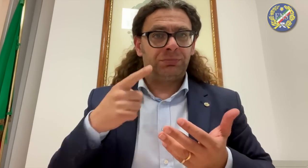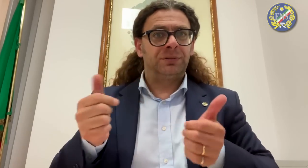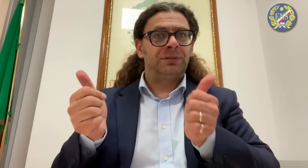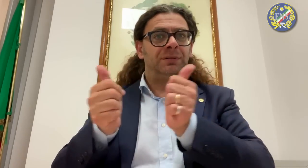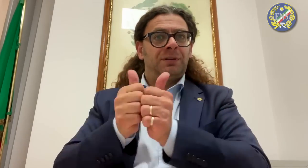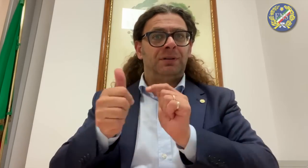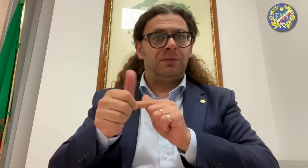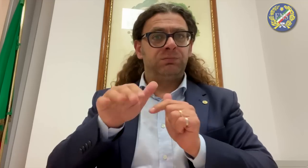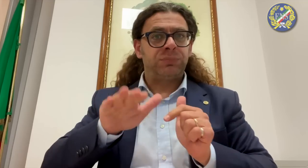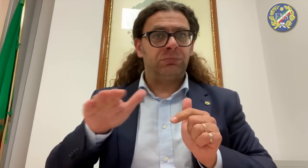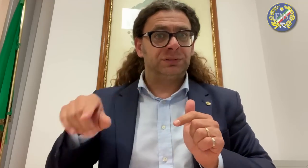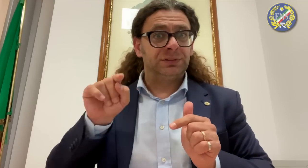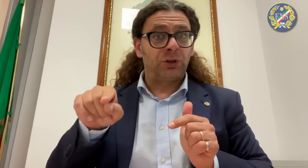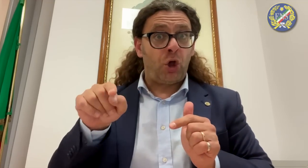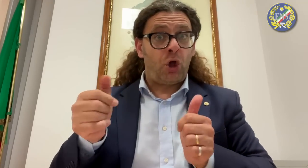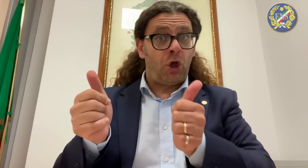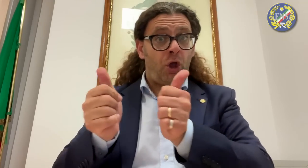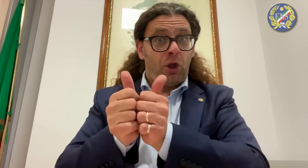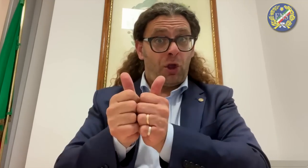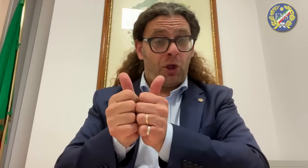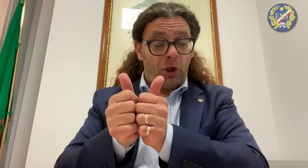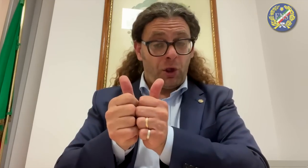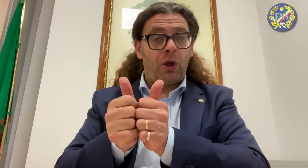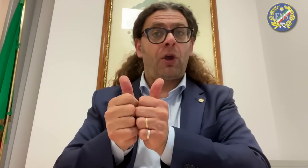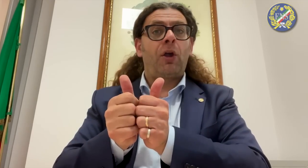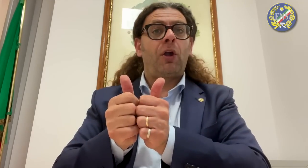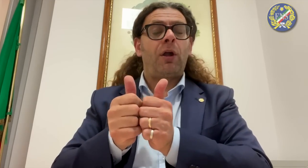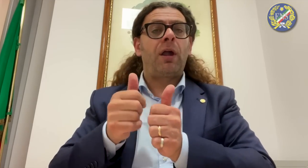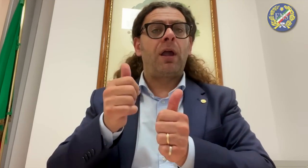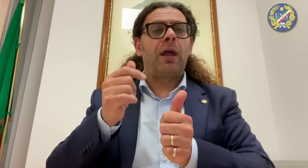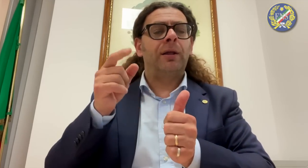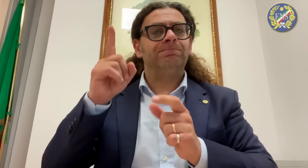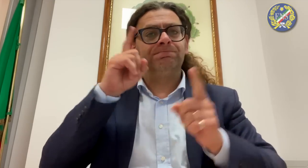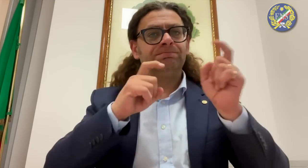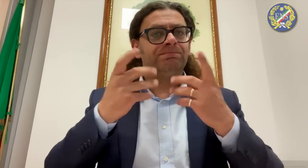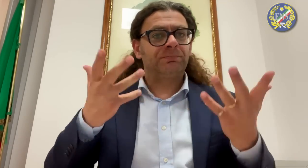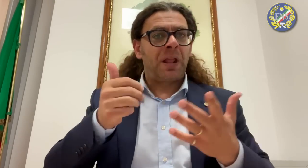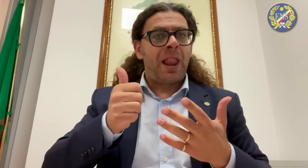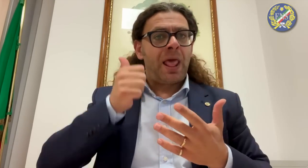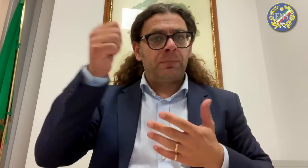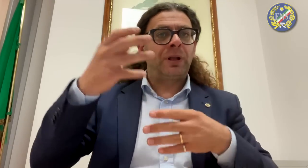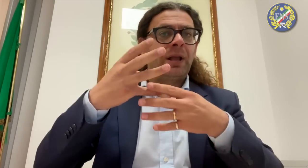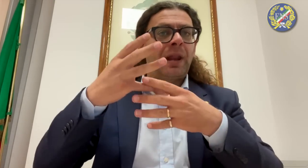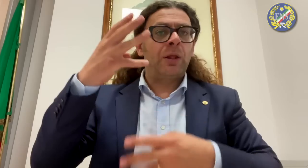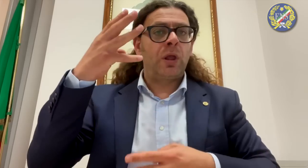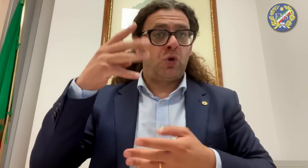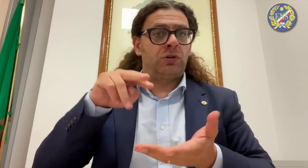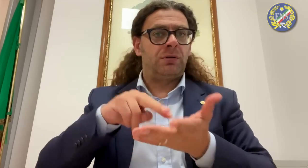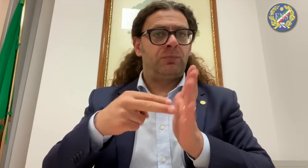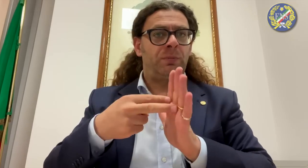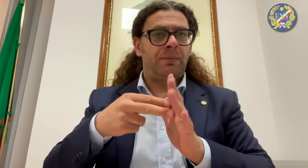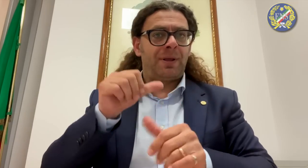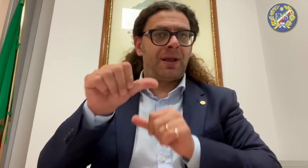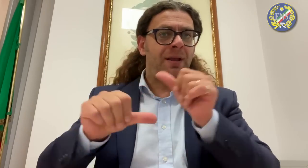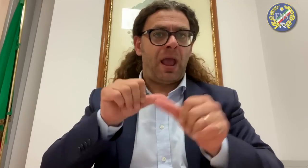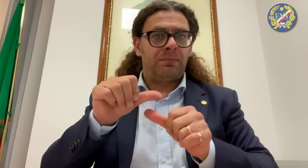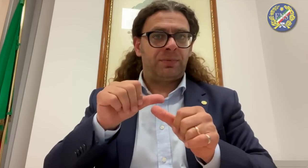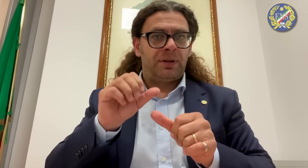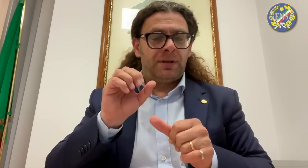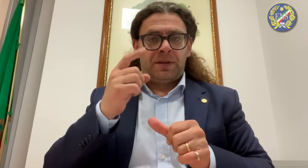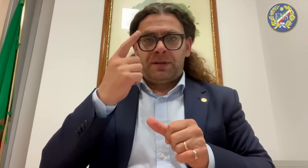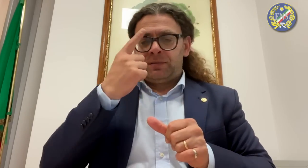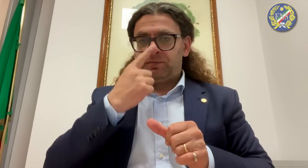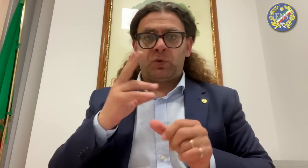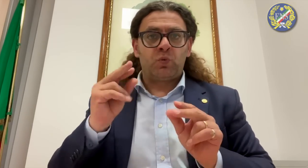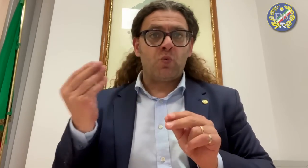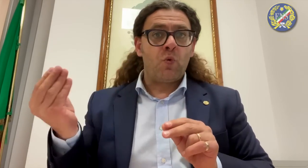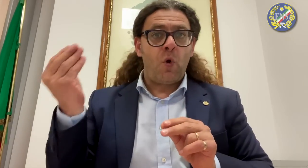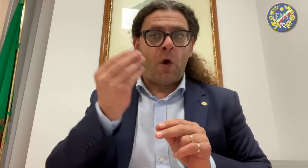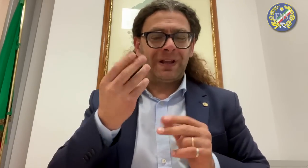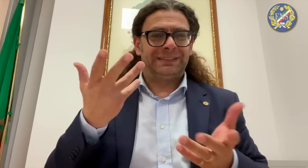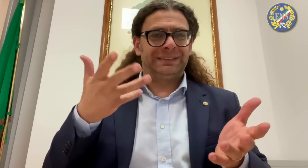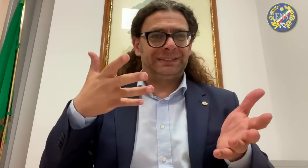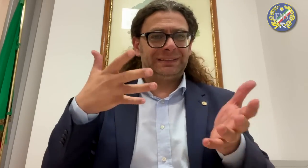La preoccupazione è che in base alle graduatorie tale insegnante possa essere sostituito; questo comporterebbe delle difficoltà.